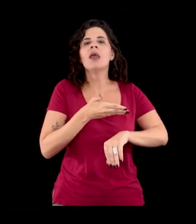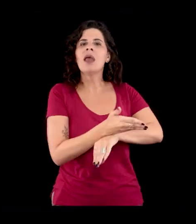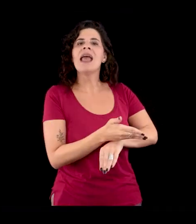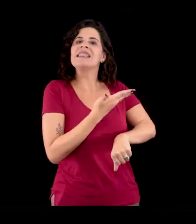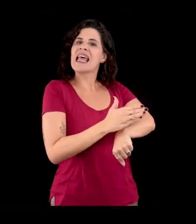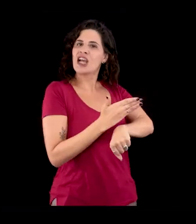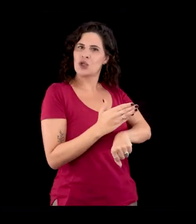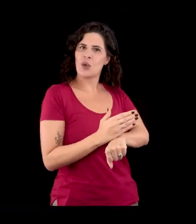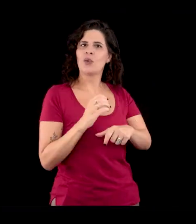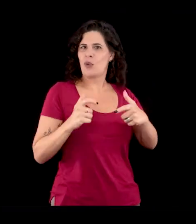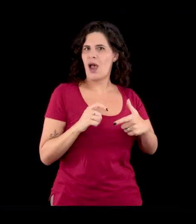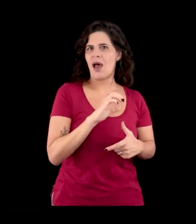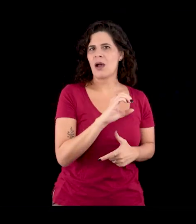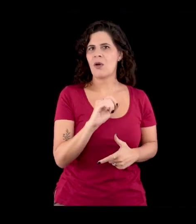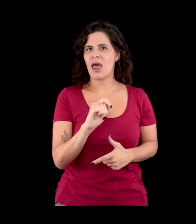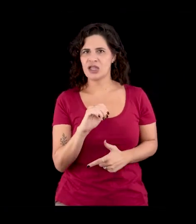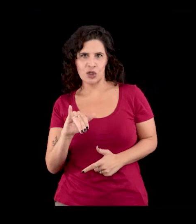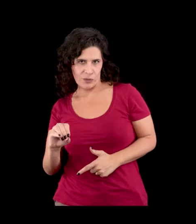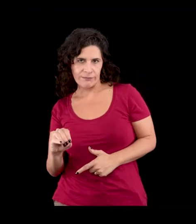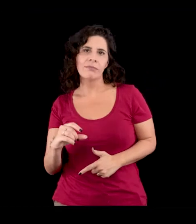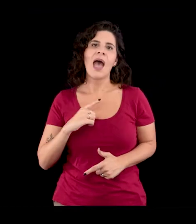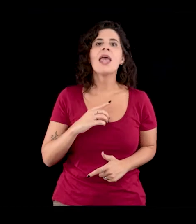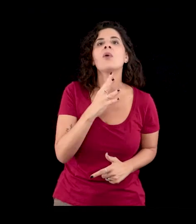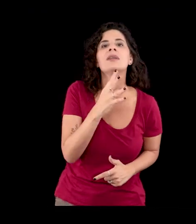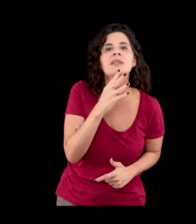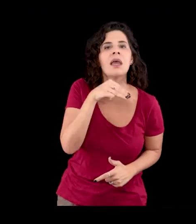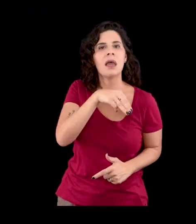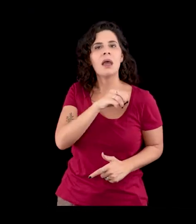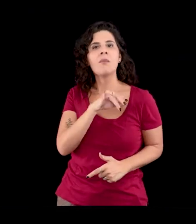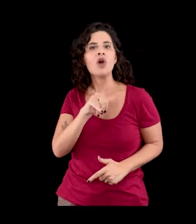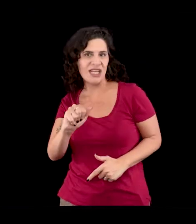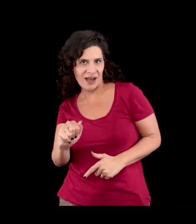fui fazer um estágio na Collectio, conheci Mônica Filgueiras Almeida,